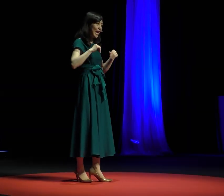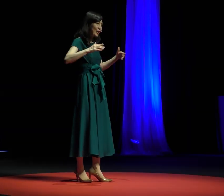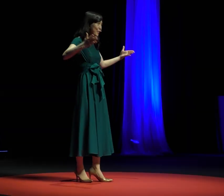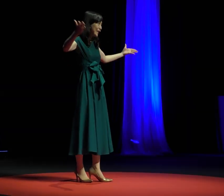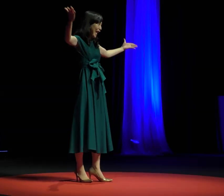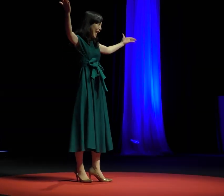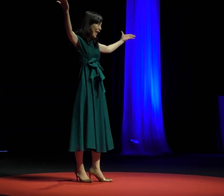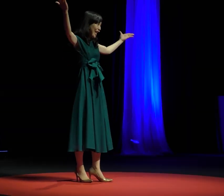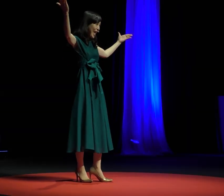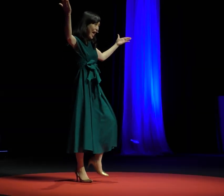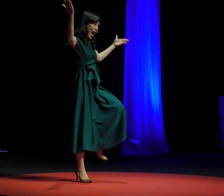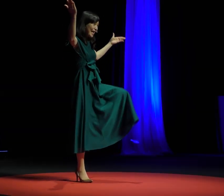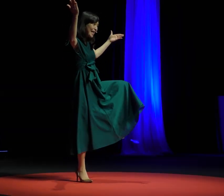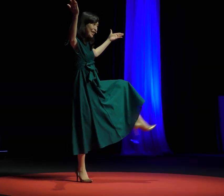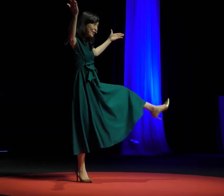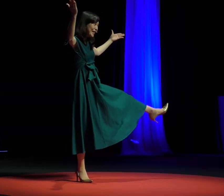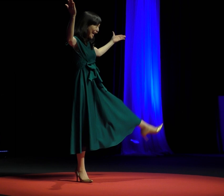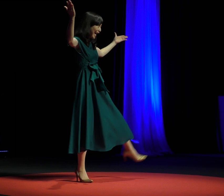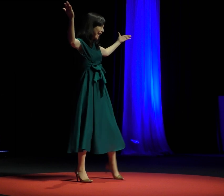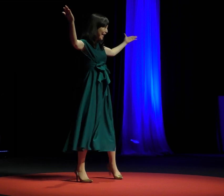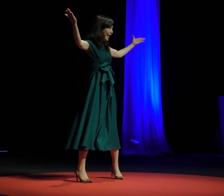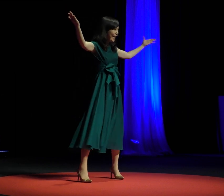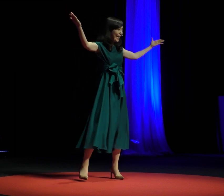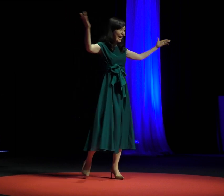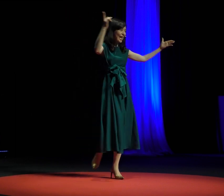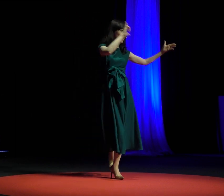estirar la espalda, las piernas,